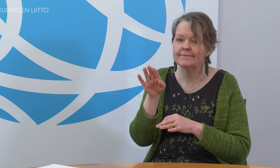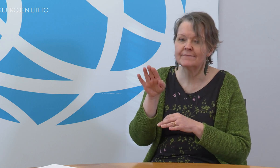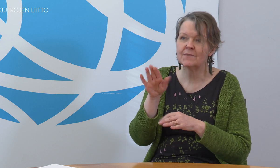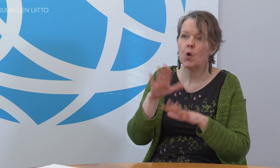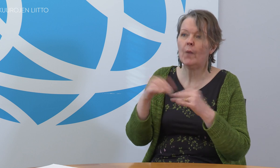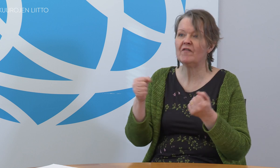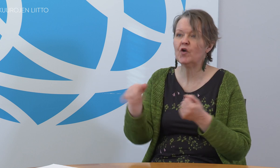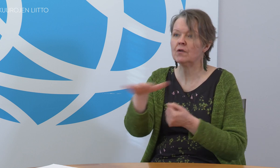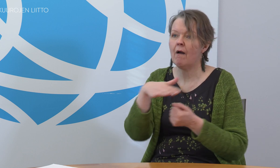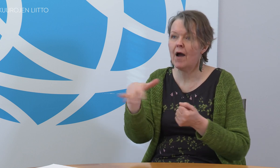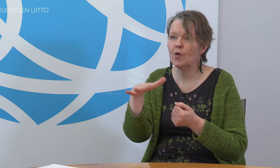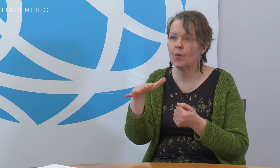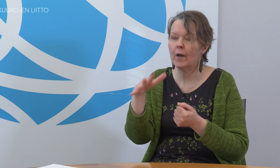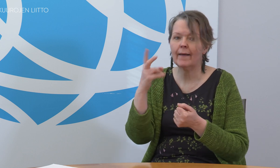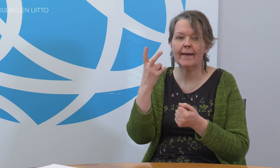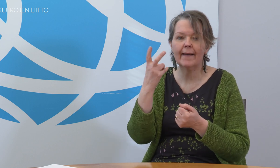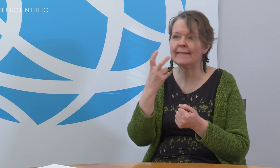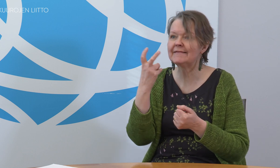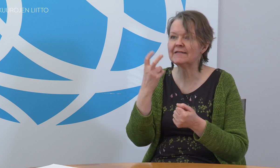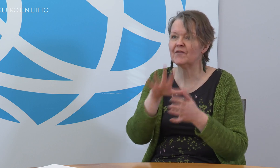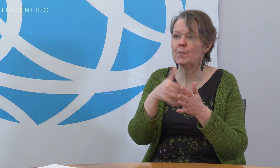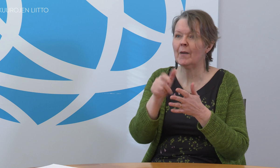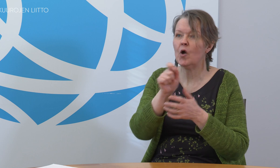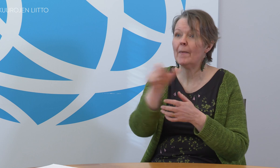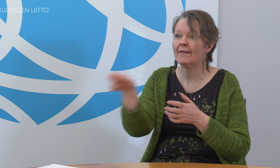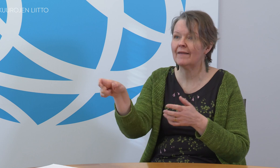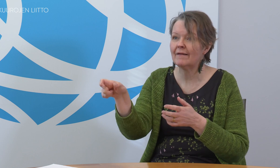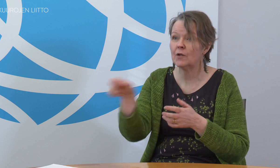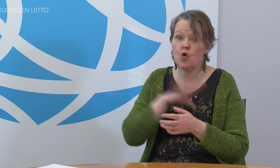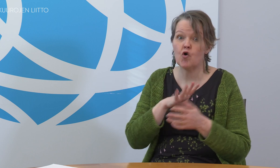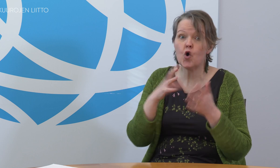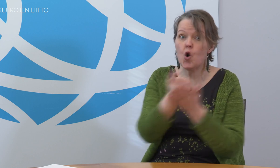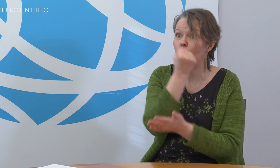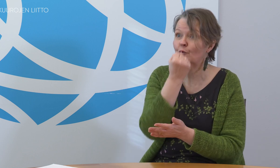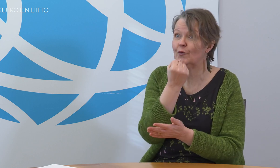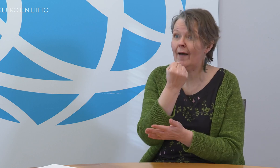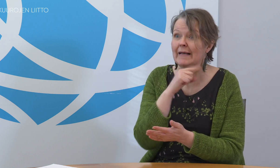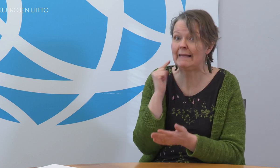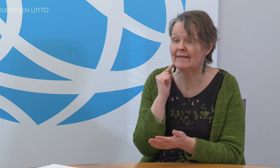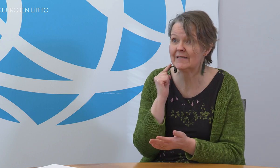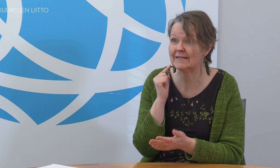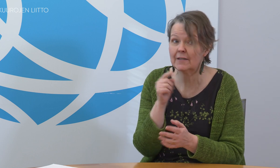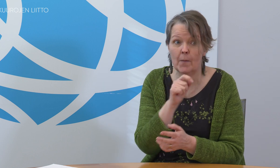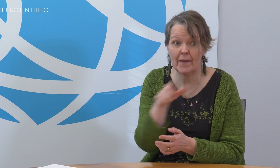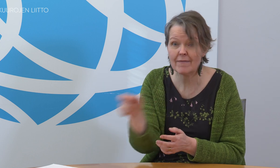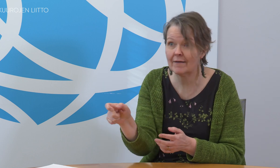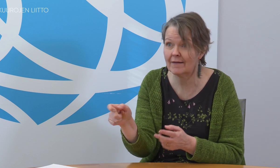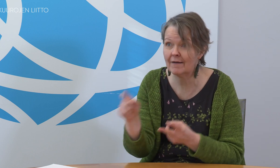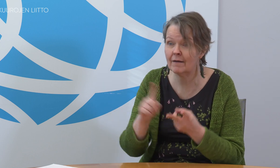Miten hyvinvointialueet etsivät viittomakielen opettajia ja löytyykö heitä riittävästi?